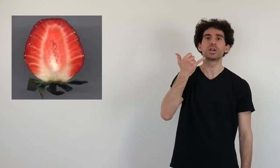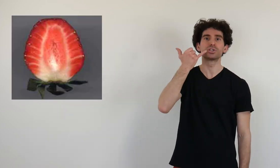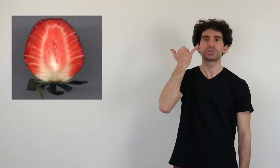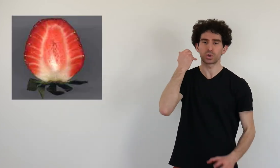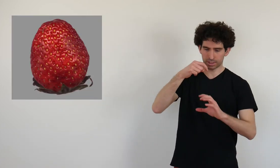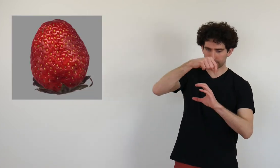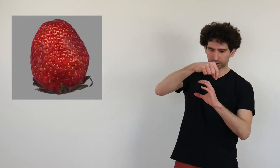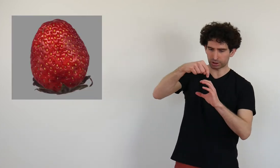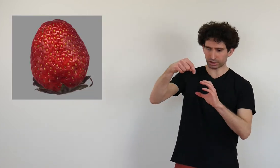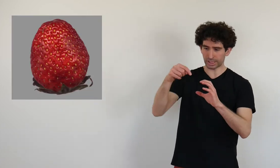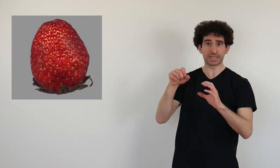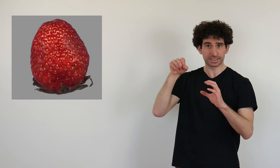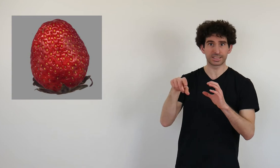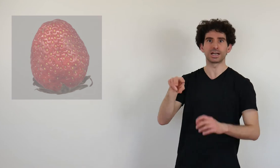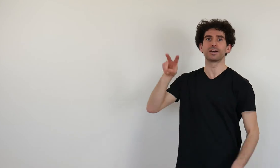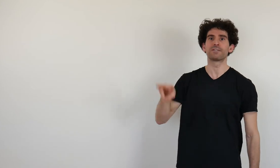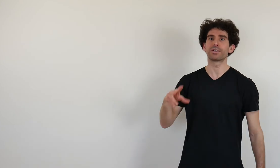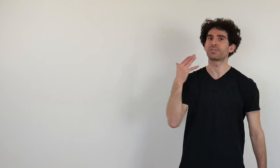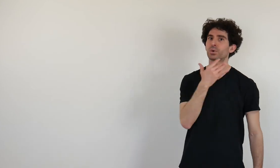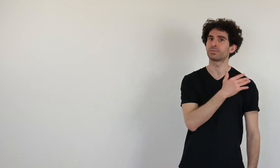Les points jaunes dessus sont les vrais fruits.